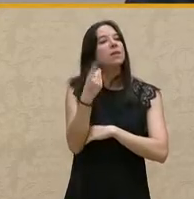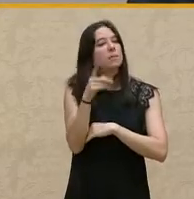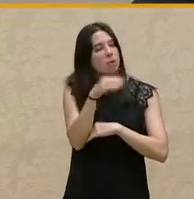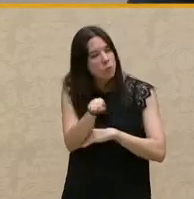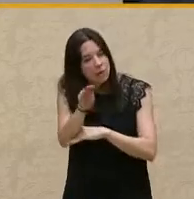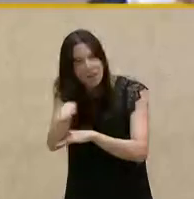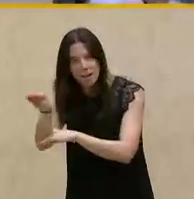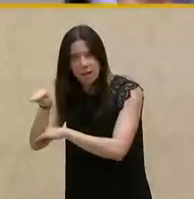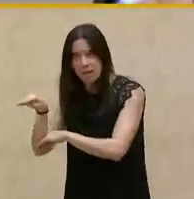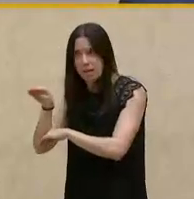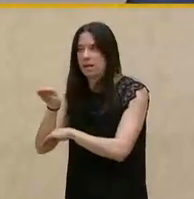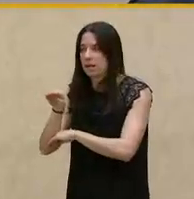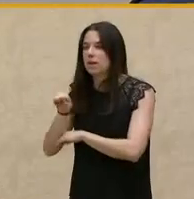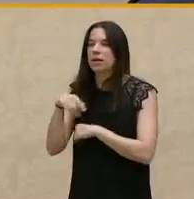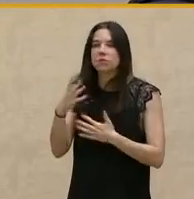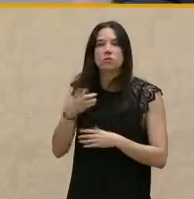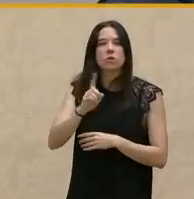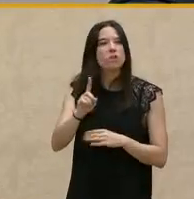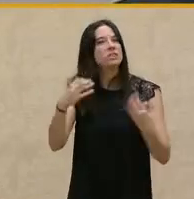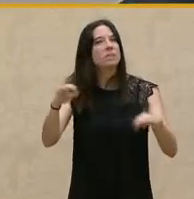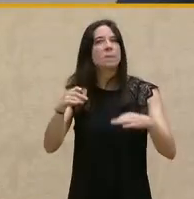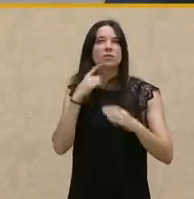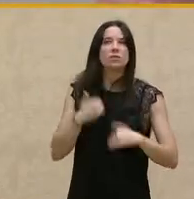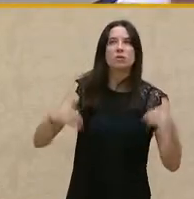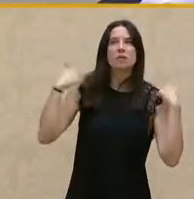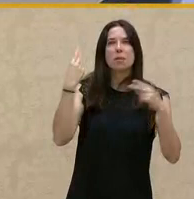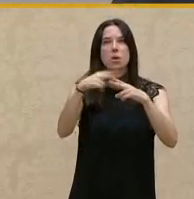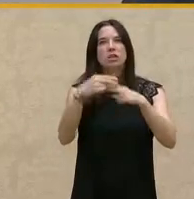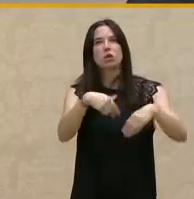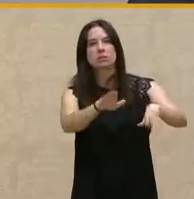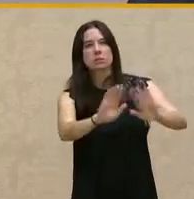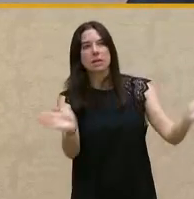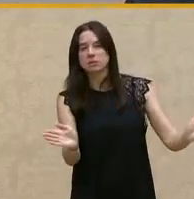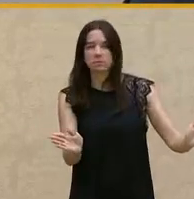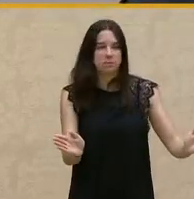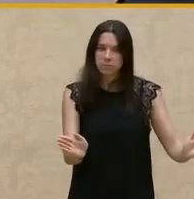Entonces, no solo es responsabilidad de los políticos, ojo. También de la ciudadanía;